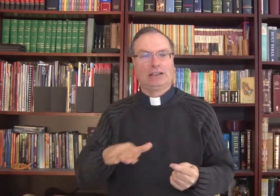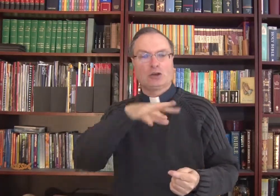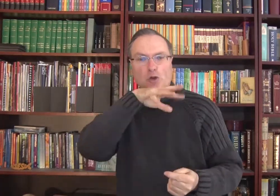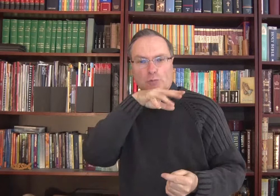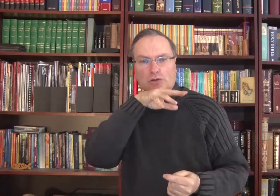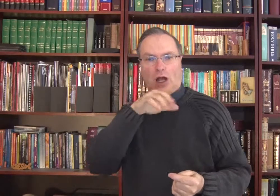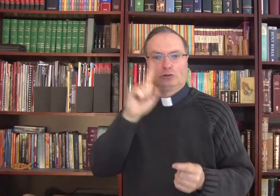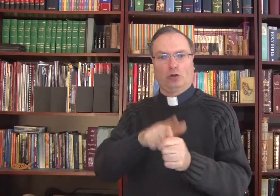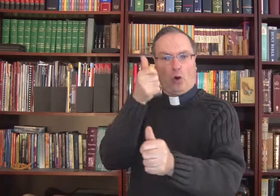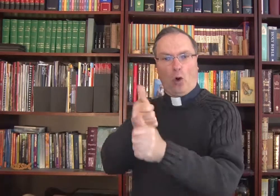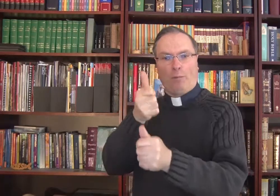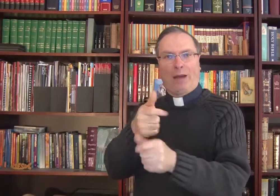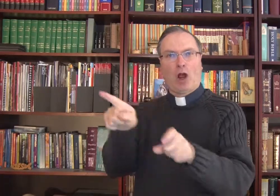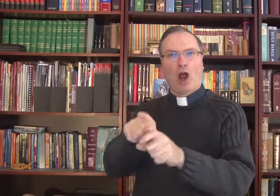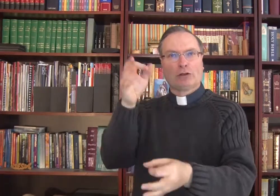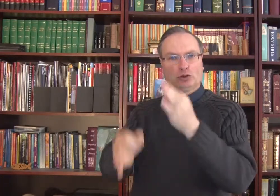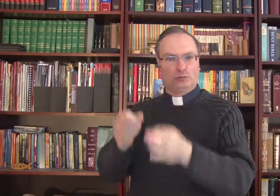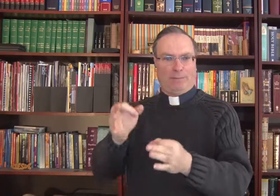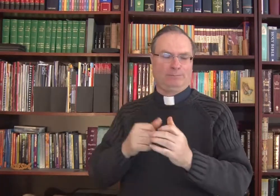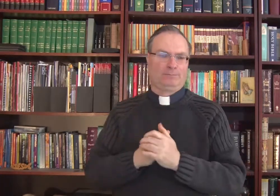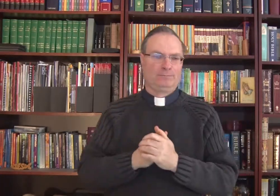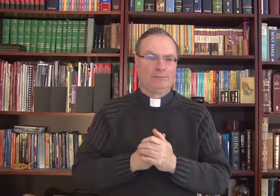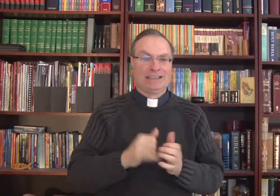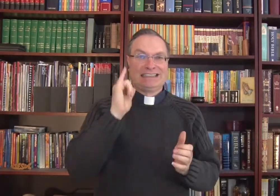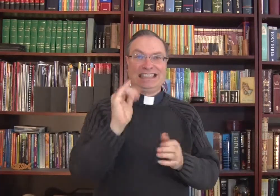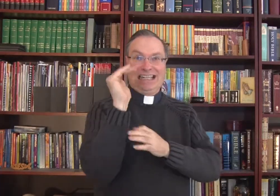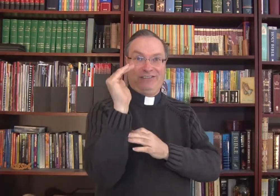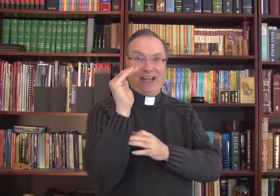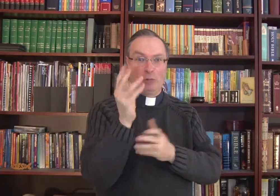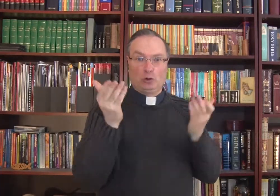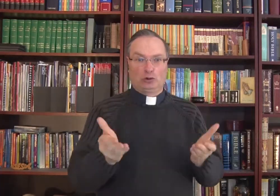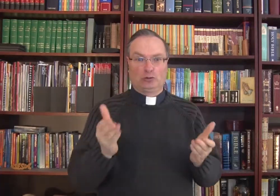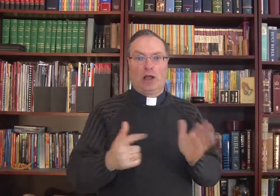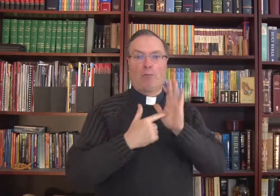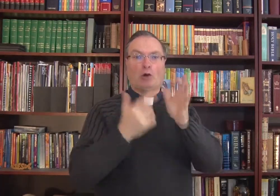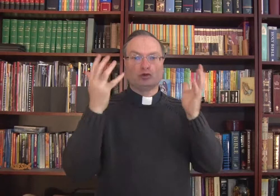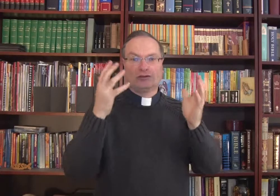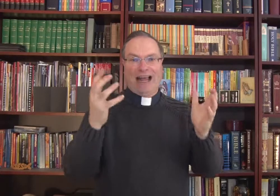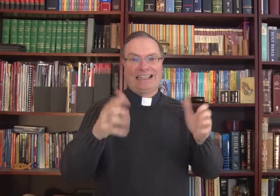et leurs corruptions sur eux-mêmes comme jugement. Si les films d’aujourd’hui montrent souvent